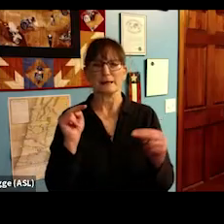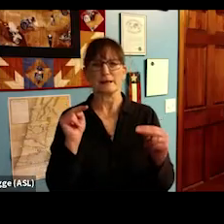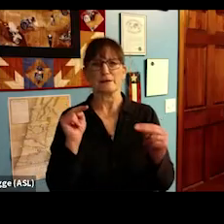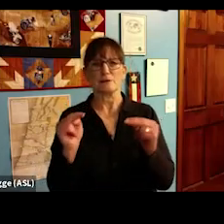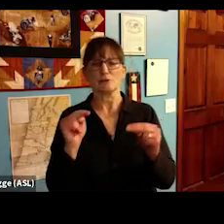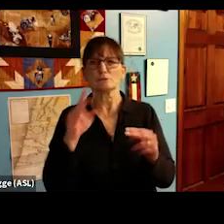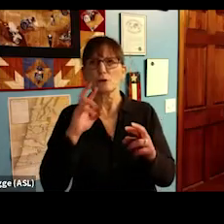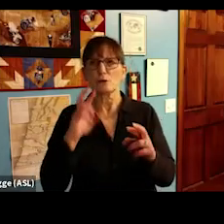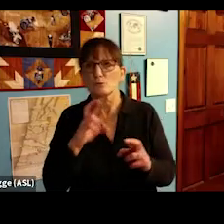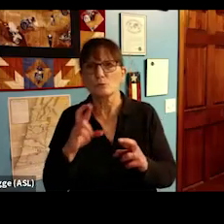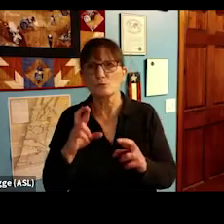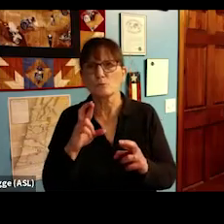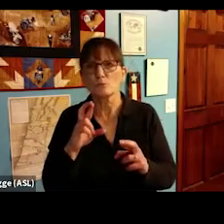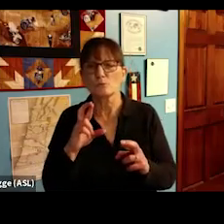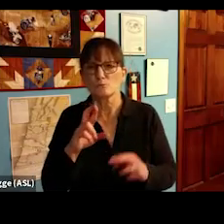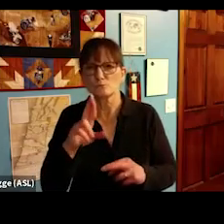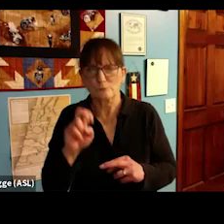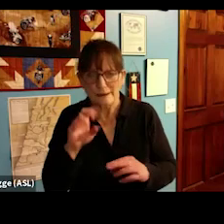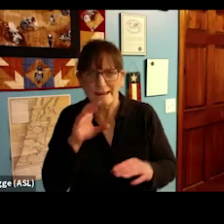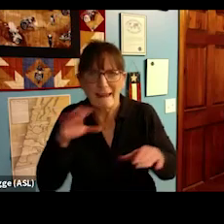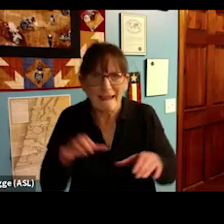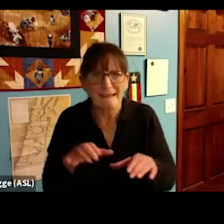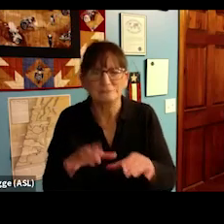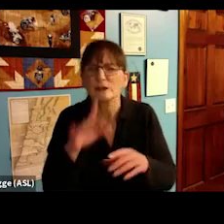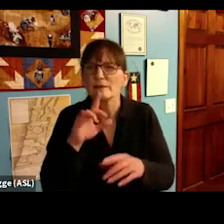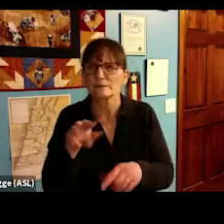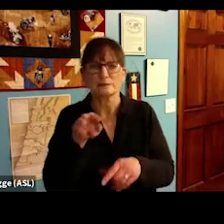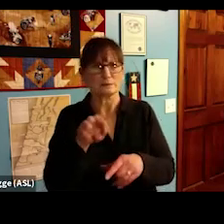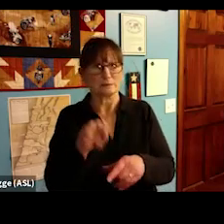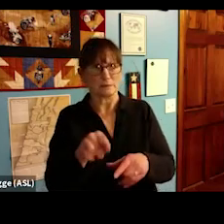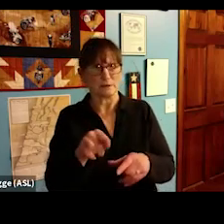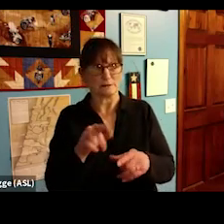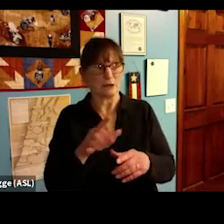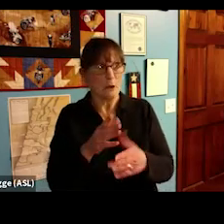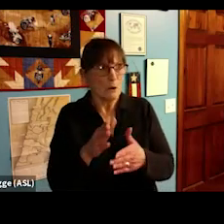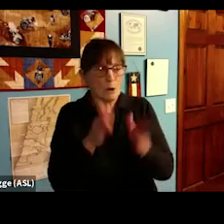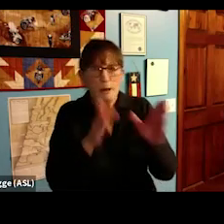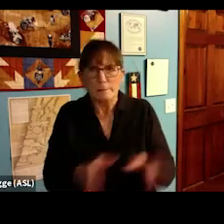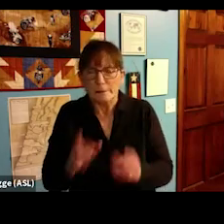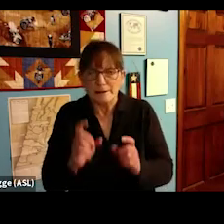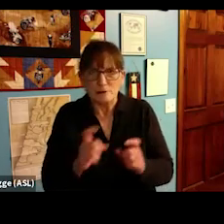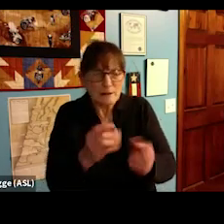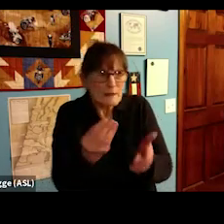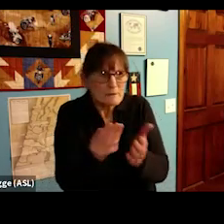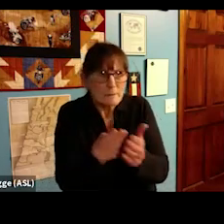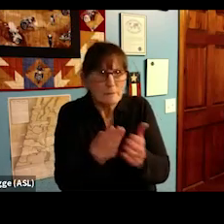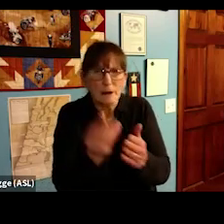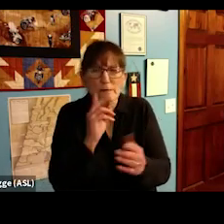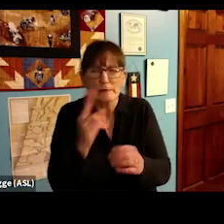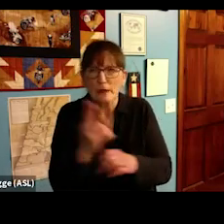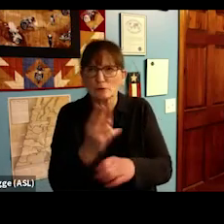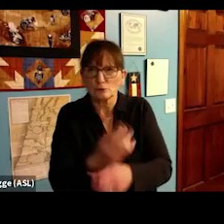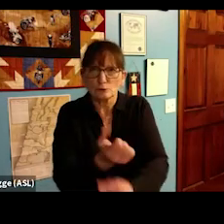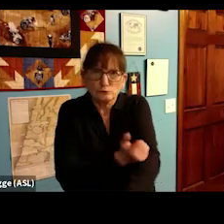que es diferente. Y quiero asegurarme de aclarar esto correctamente para todos.